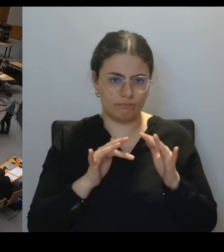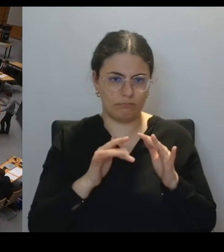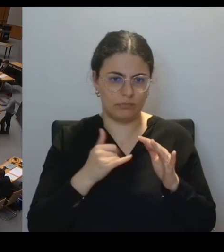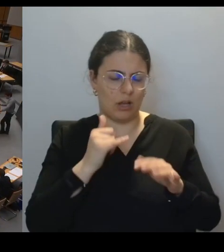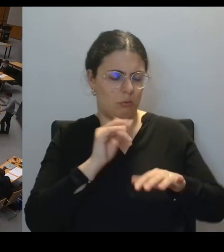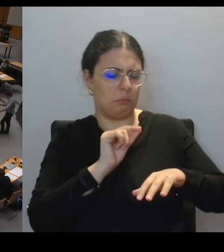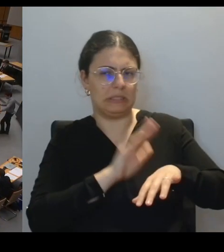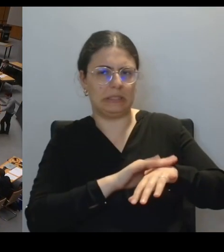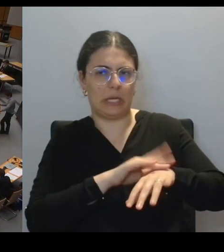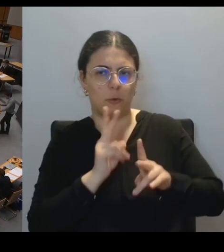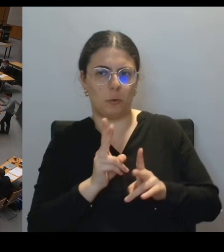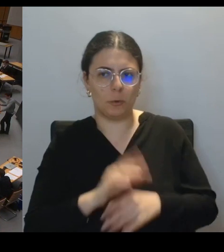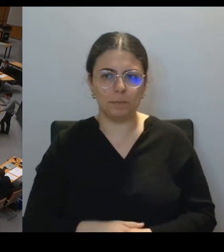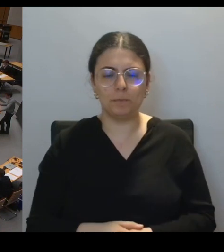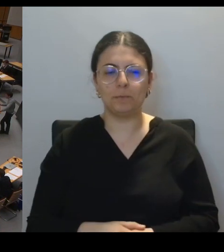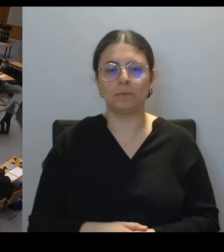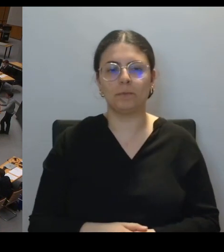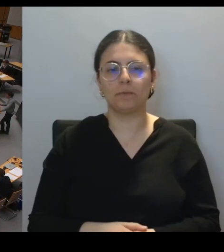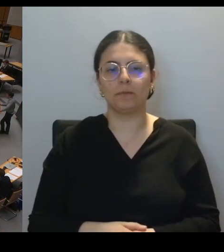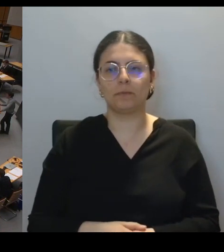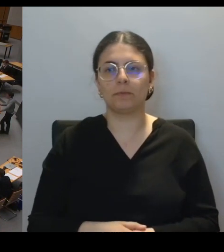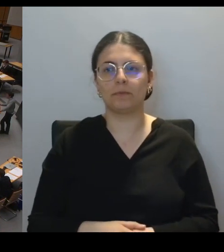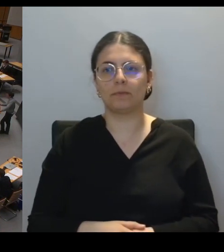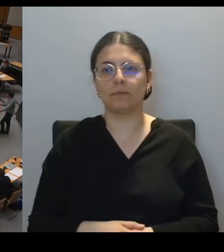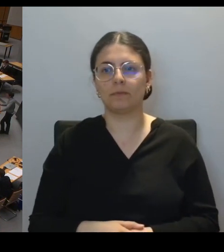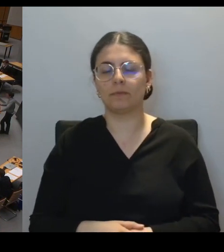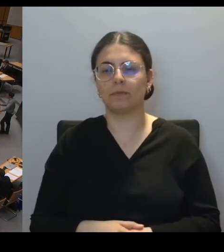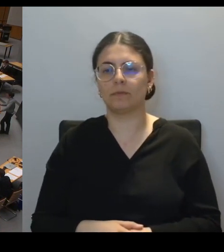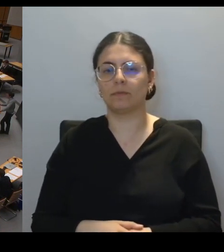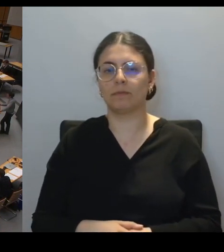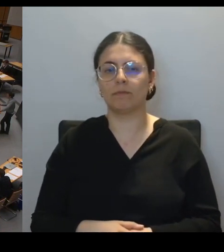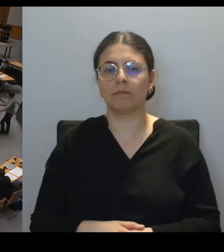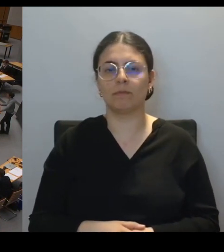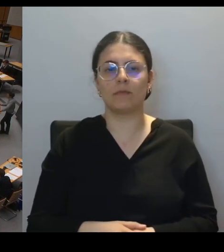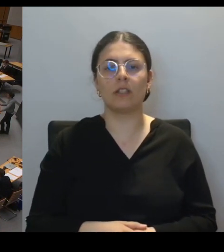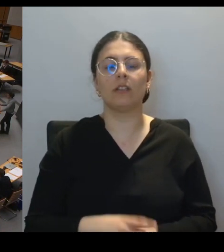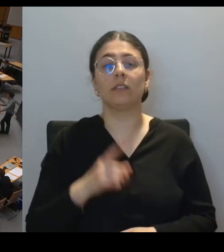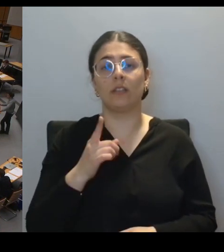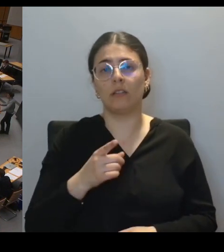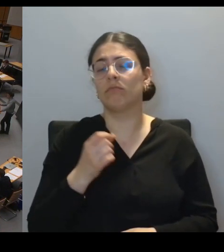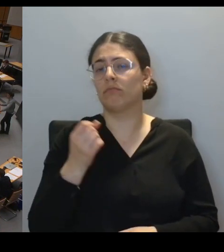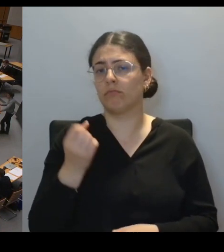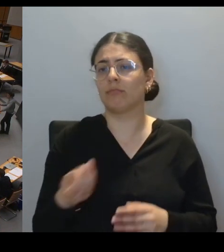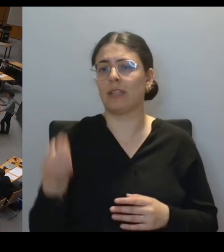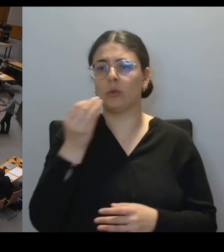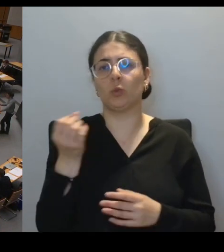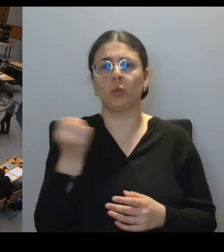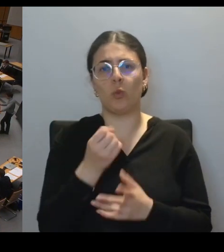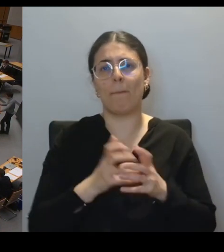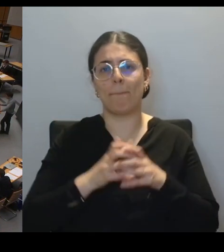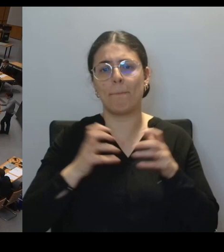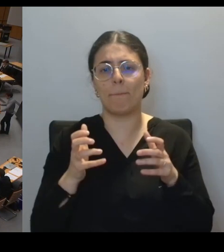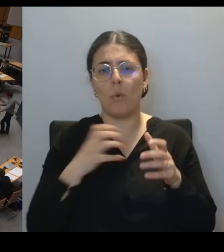gibt es ein weiteres großes Problem, das schon der 2015 er Indexbericht benennt Und das sind die